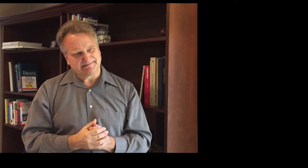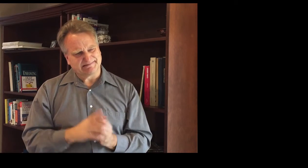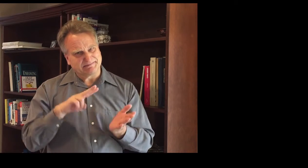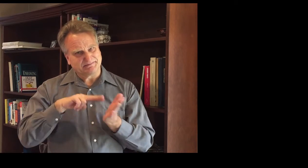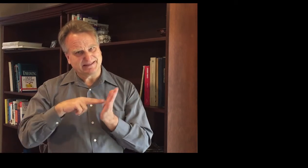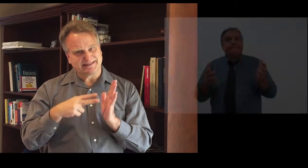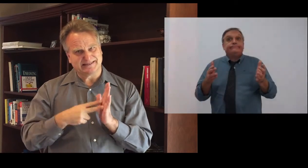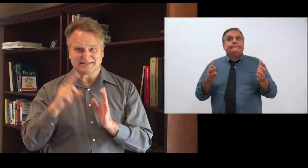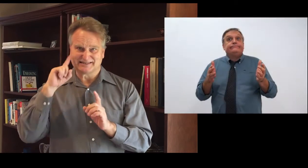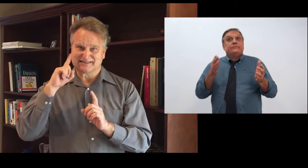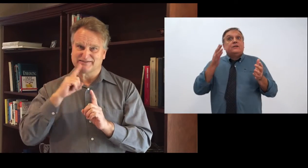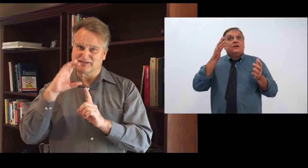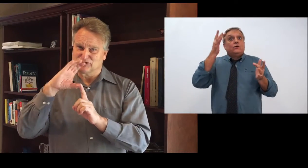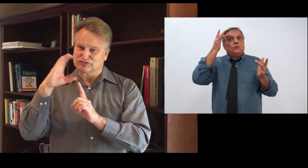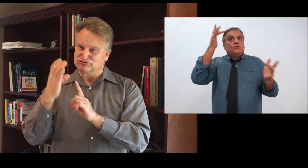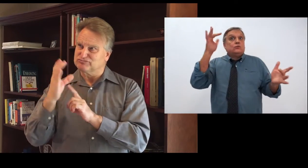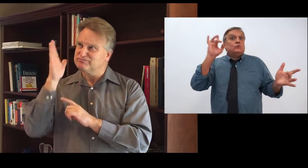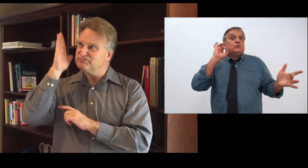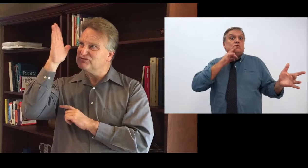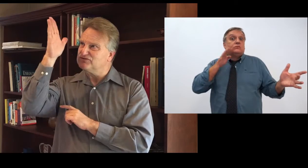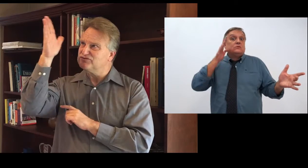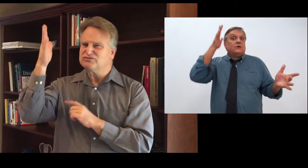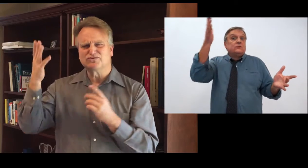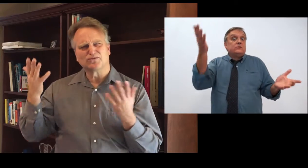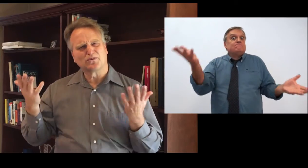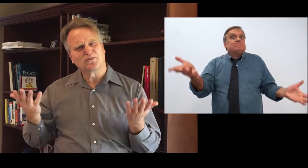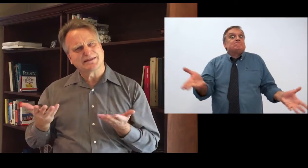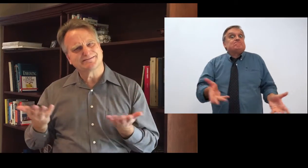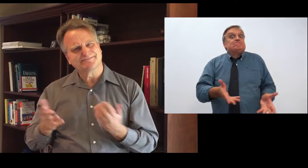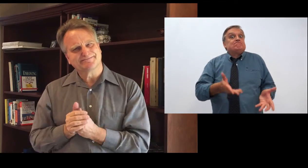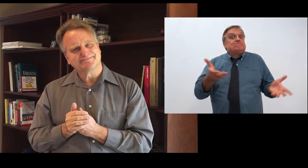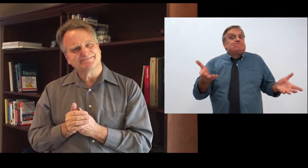la question de l’avenir de la culture sourde et du rôle important qu’elle joue dans la vie des Sourds,